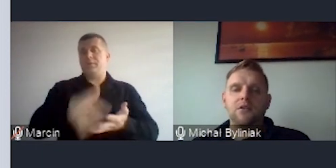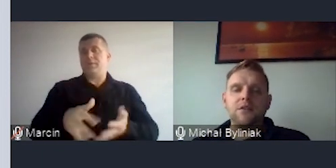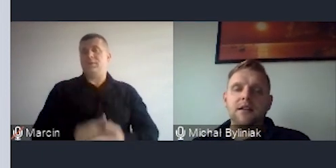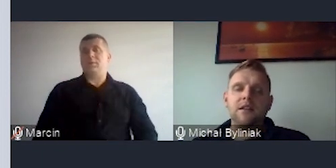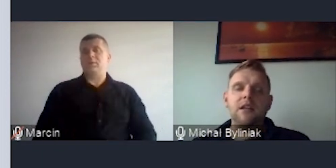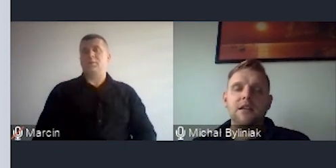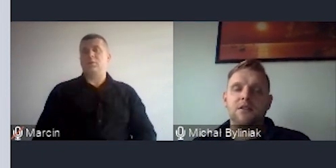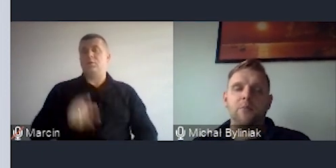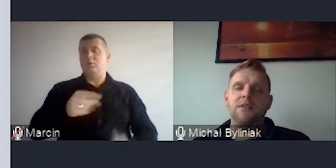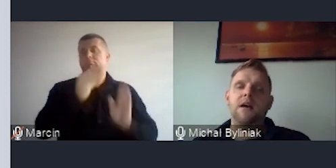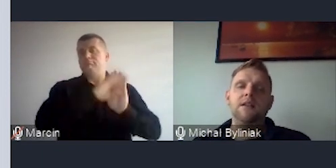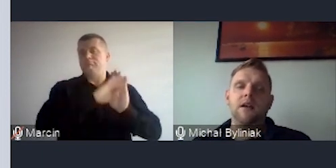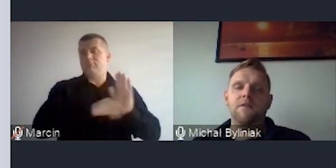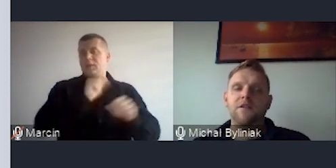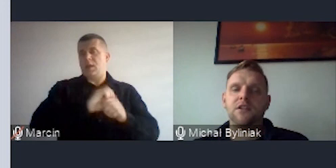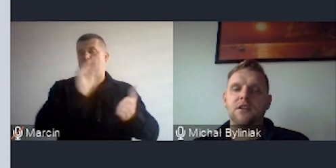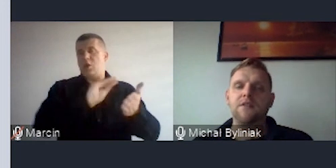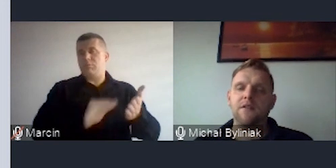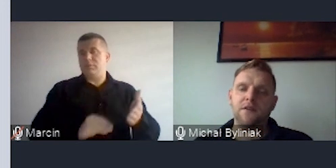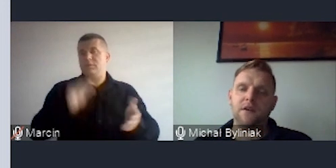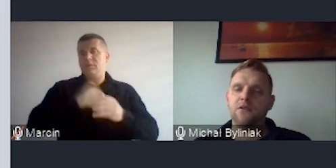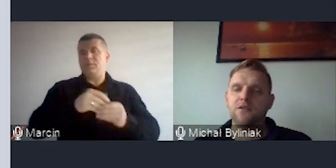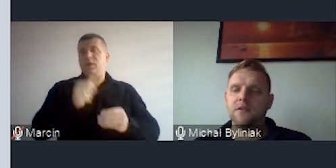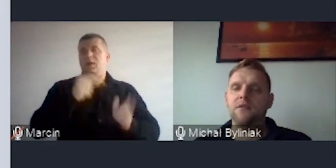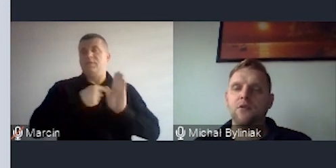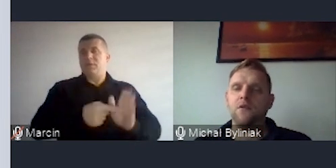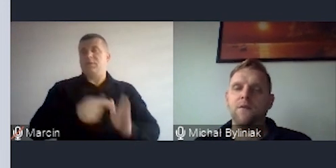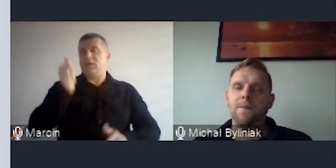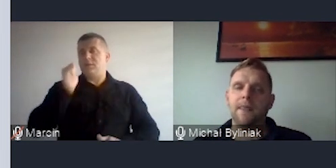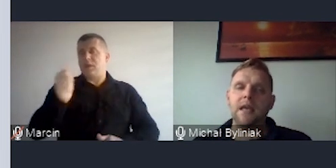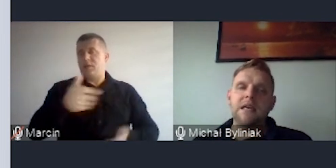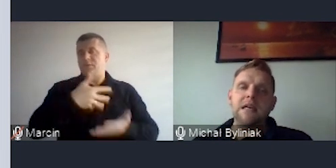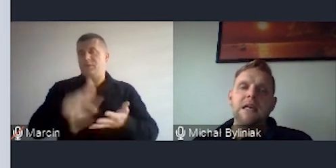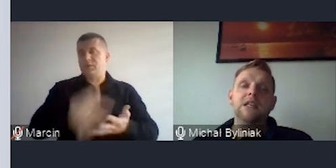To zagadnienie jest opisane w wytycznych kwalifikowalności wydatków